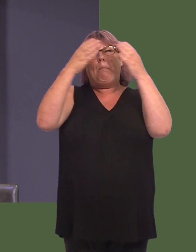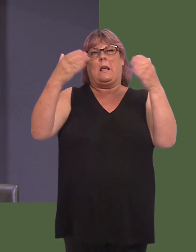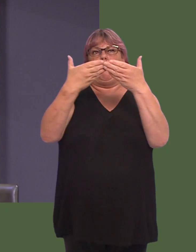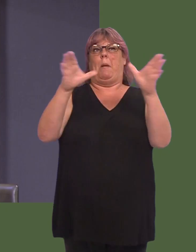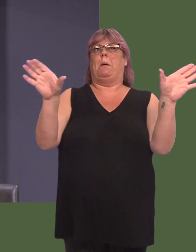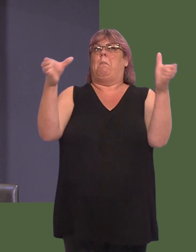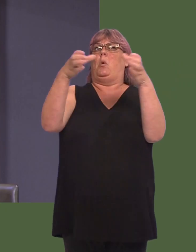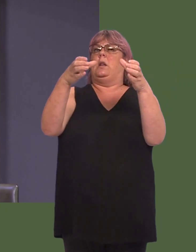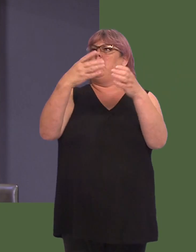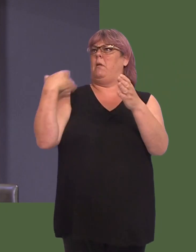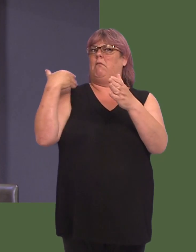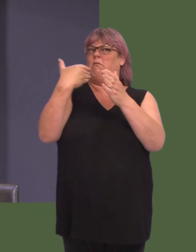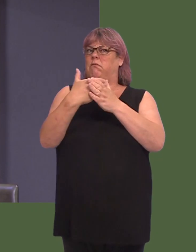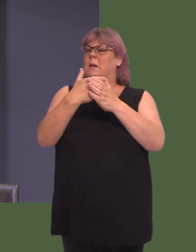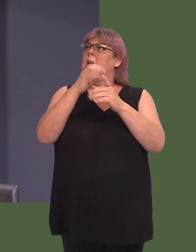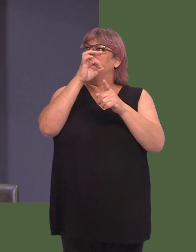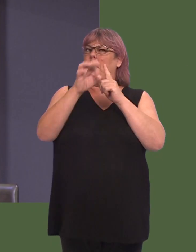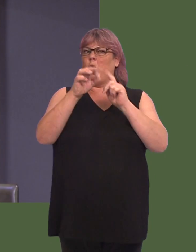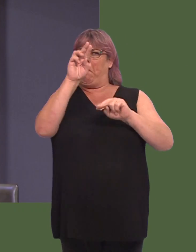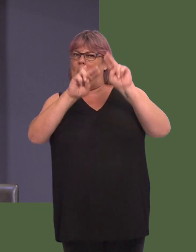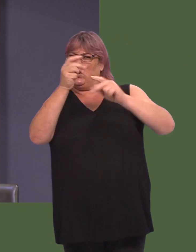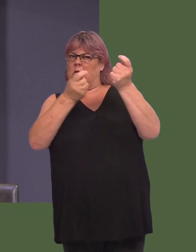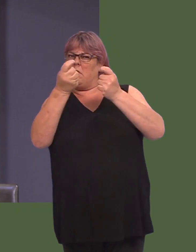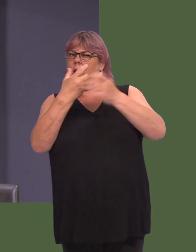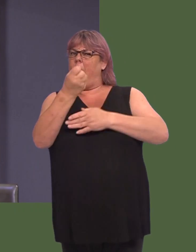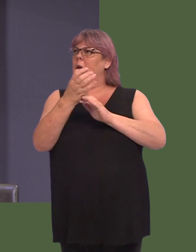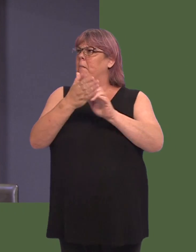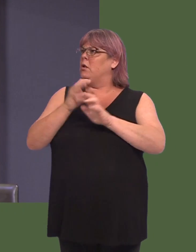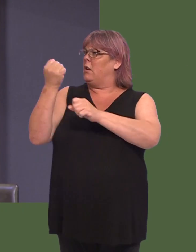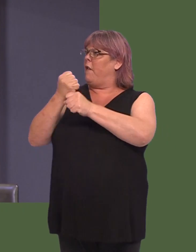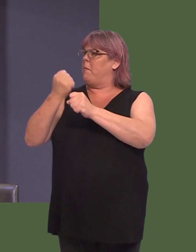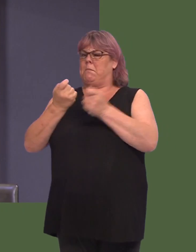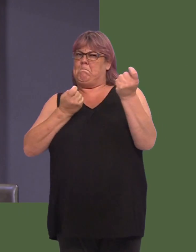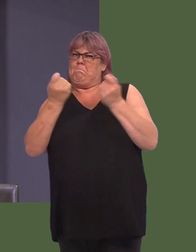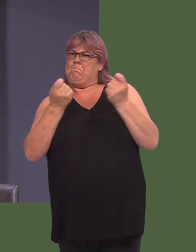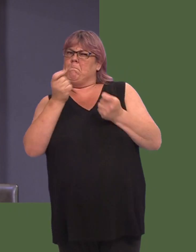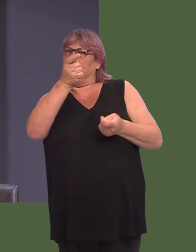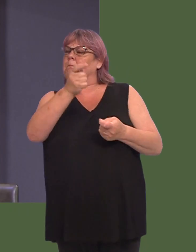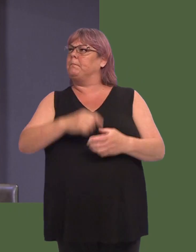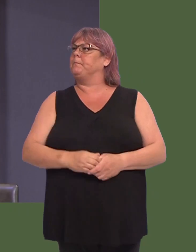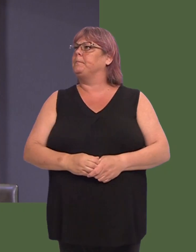bod yn uniongyrchol atebol i'ch Llywodraeth chi, yn uniongyrchol o dan arolygiaeth eich